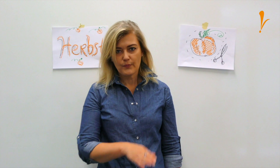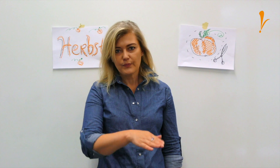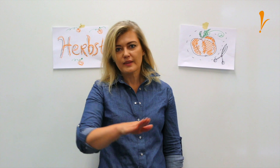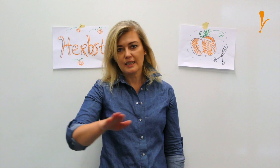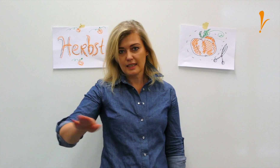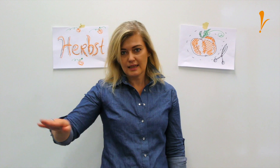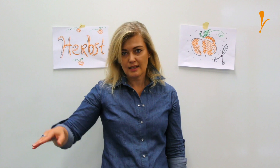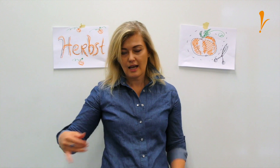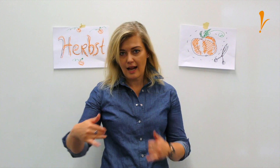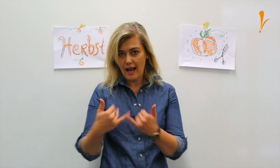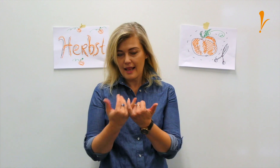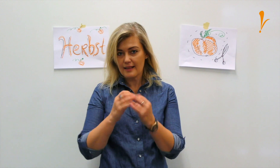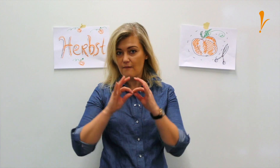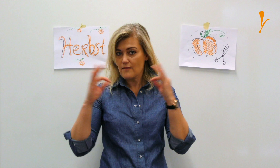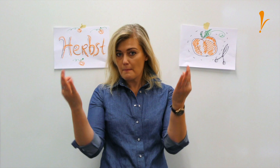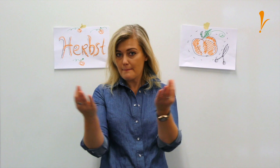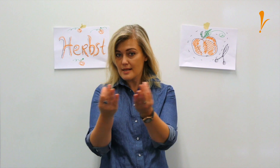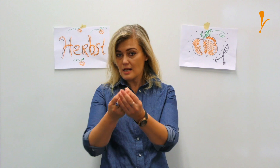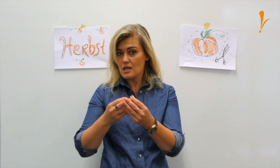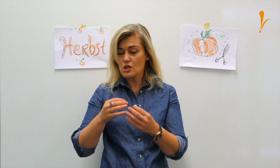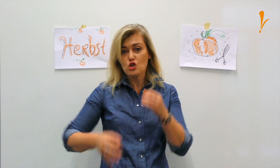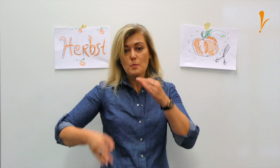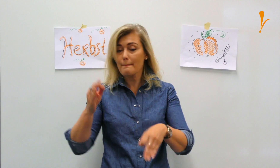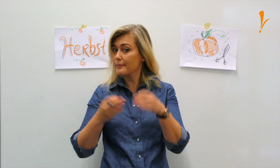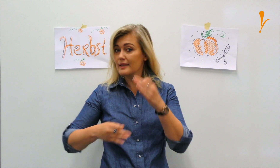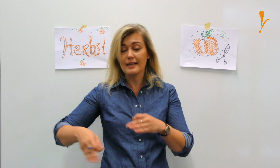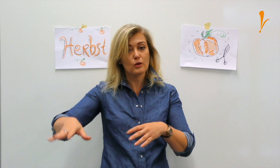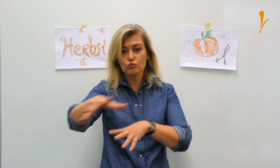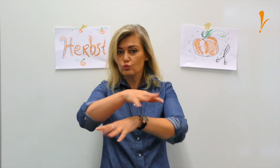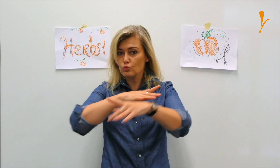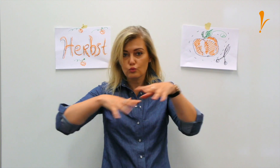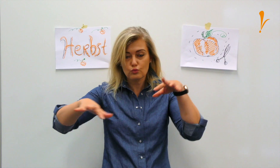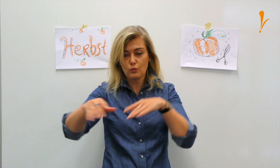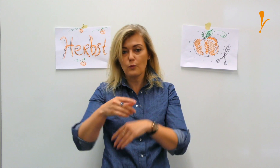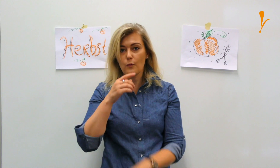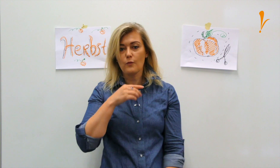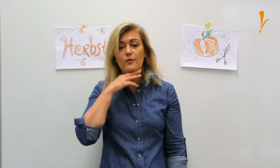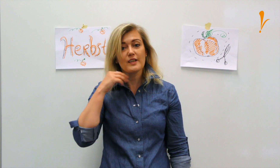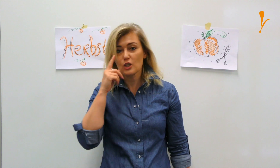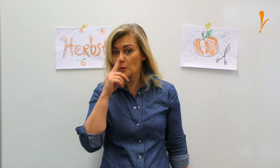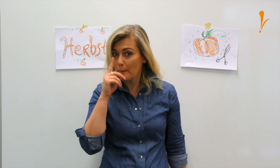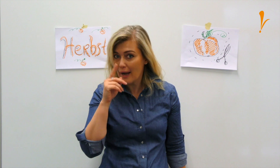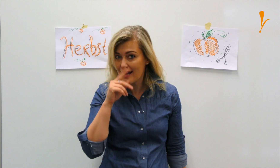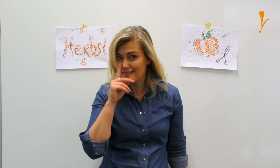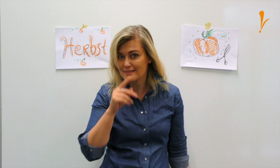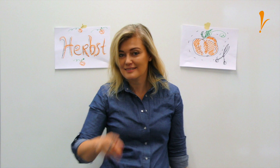Für die Kinder, die Eltern und die Familien, gibt es auch viel Zeit und Raum zusammen zu spielen. Viel Spaß!